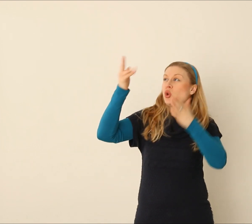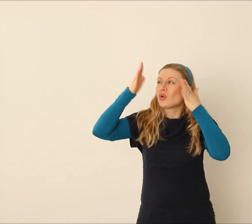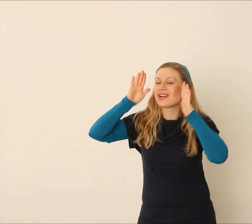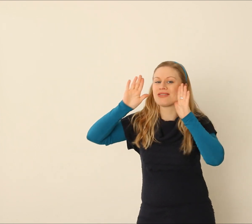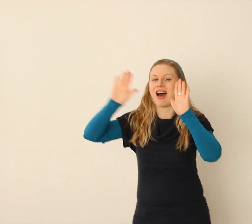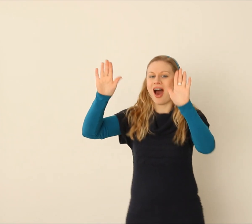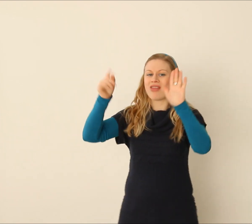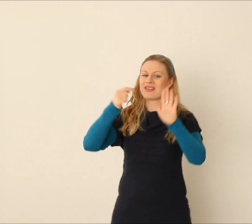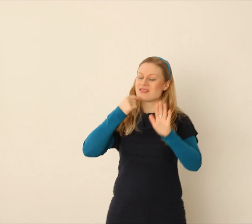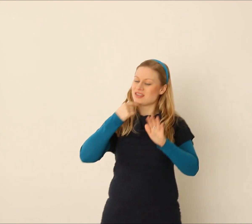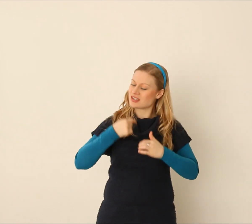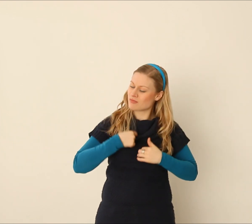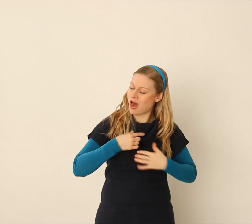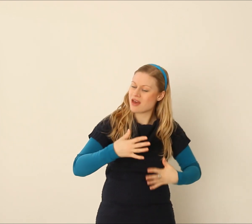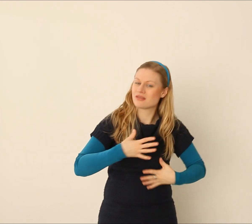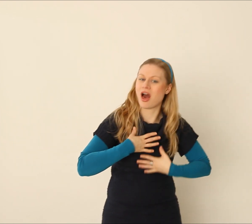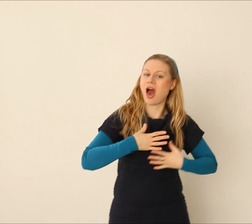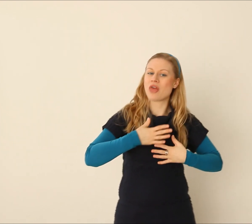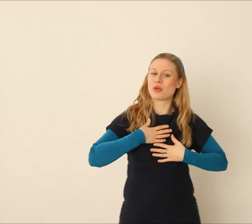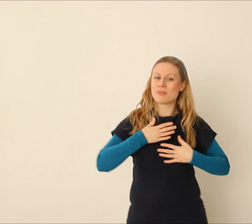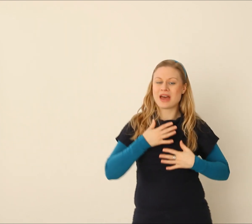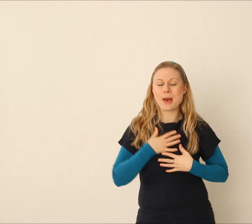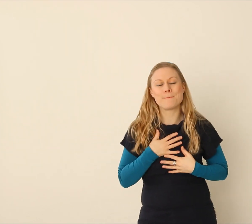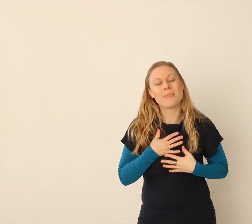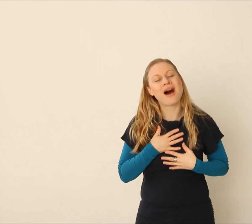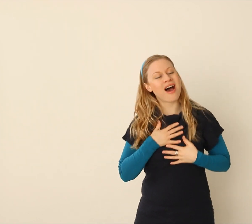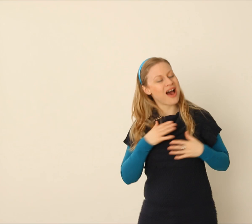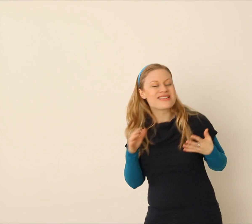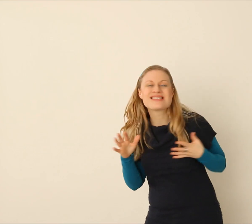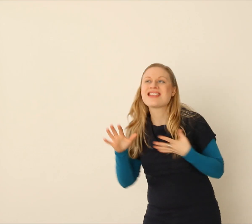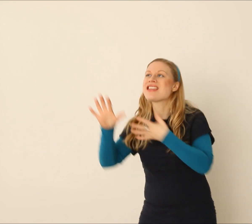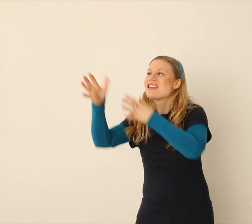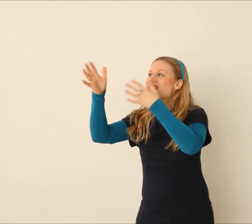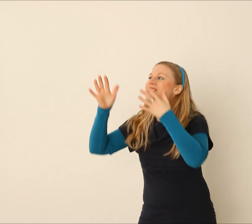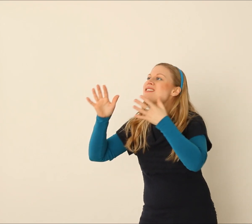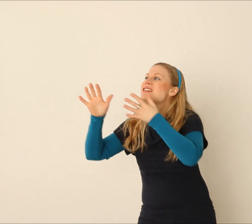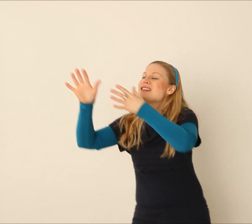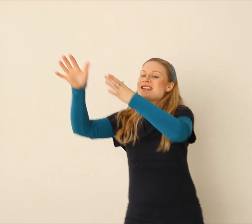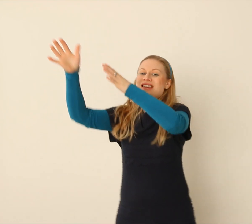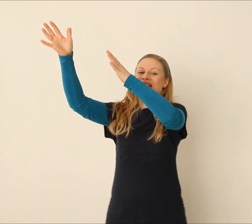Uw genade is mijn adem en mijn lied.